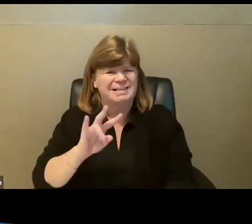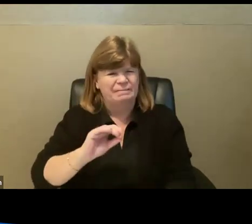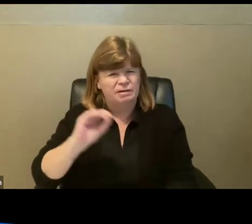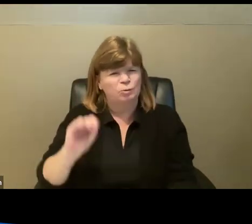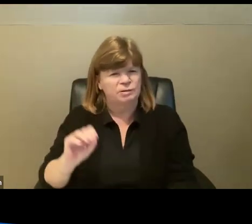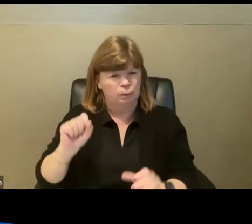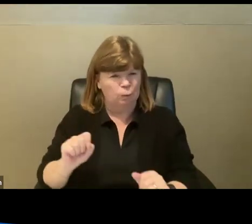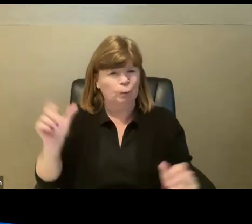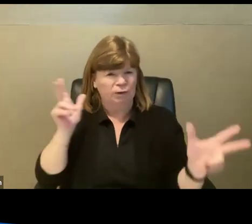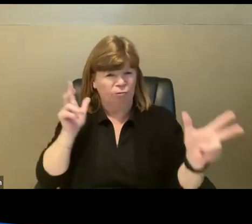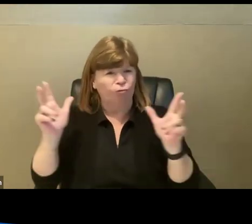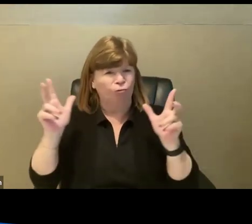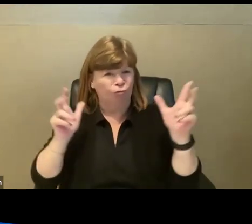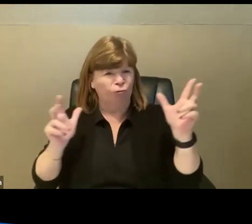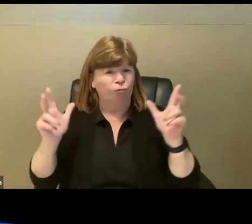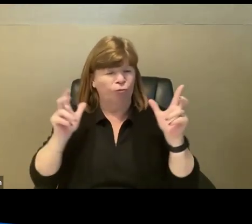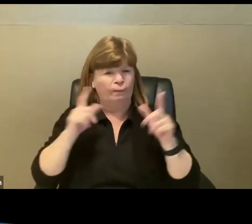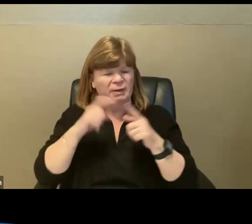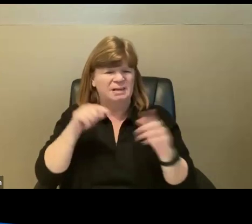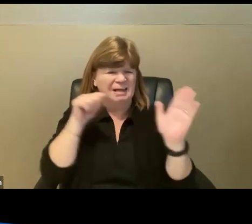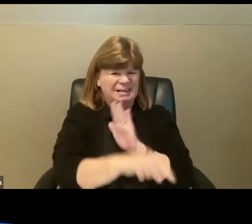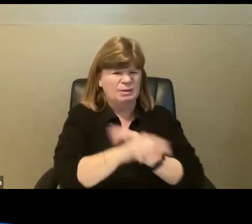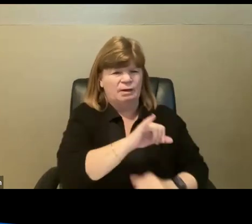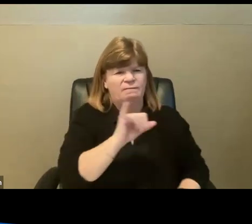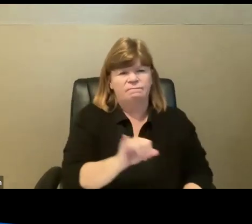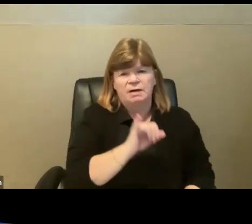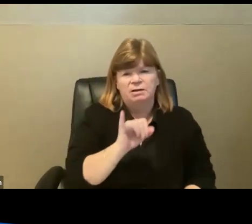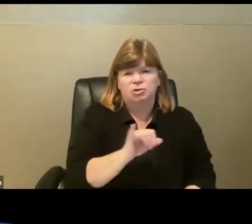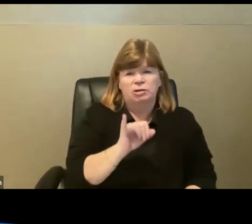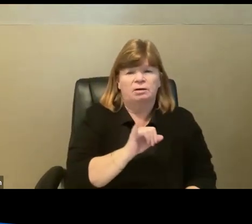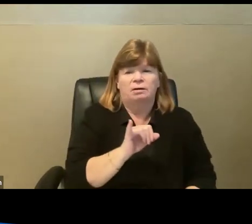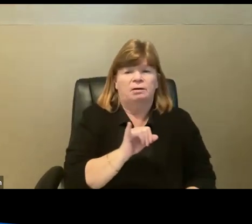de audición porque mataron esta infección con esta secuenciación de ADN